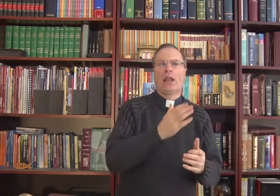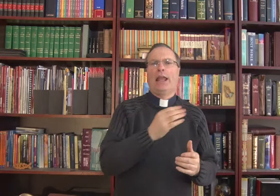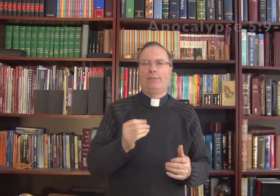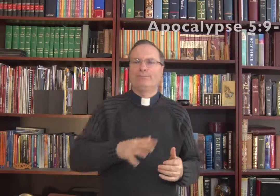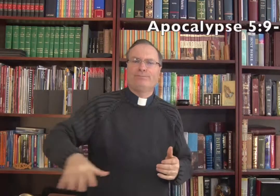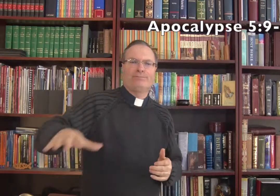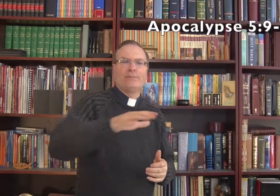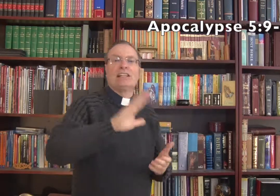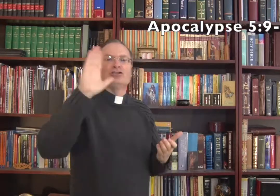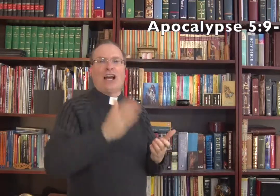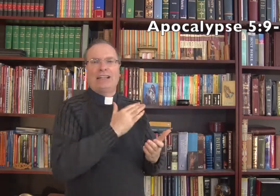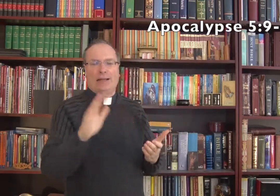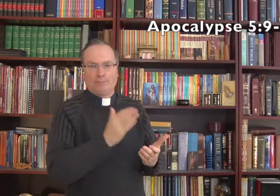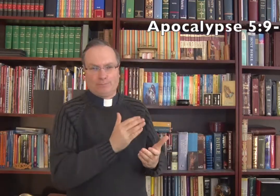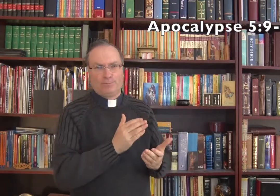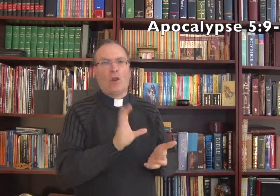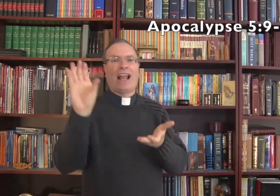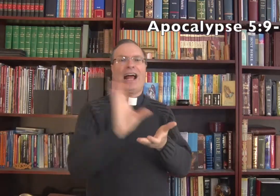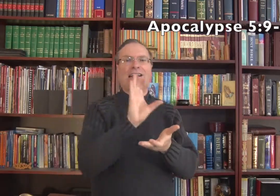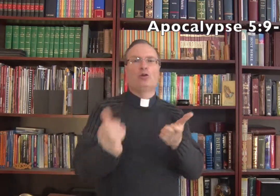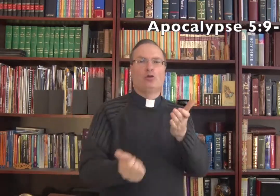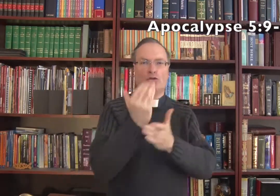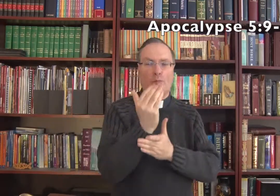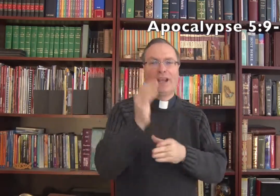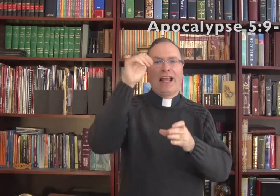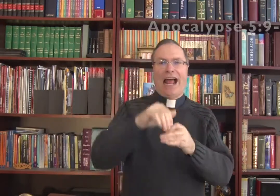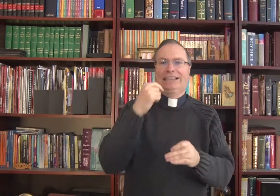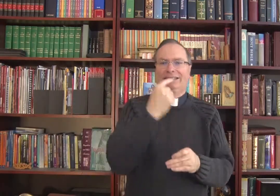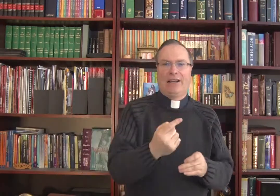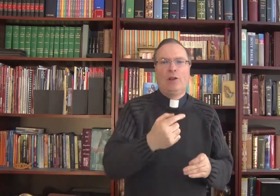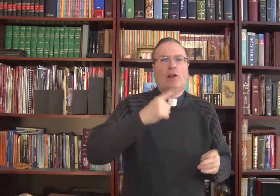«Et ils chantaient un cantique nouveau en disant: